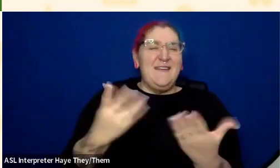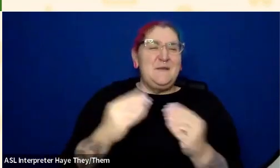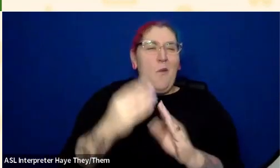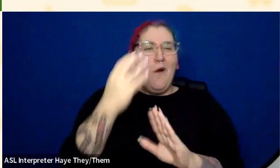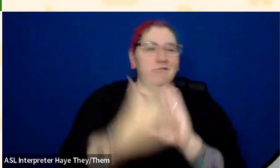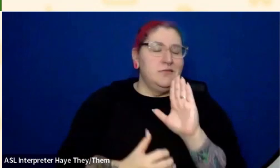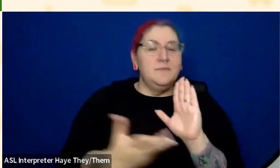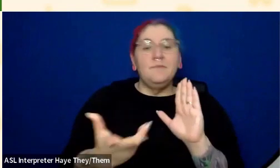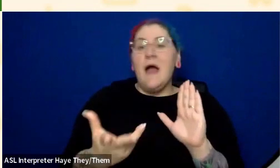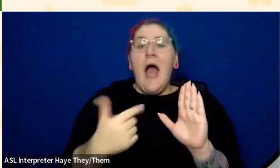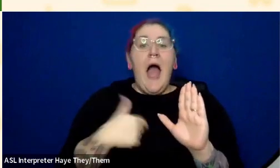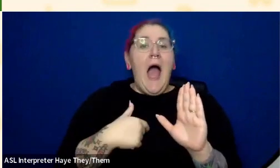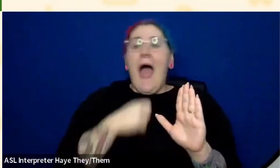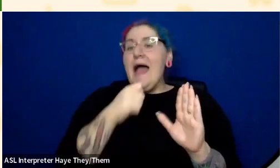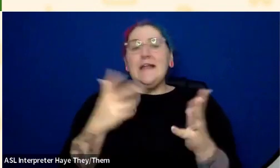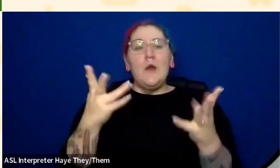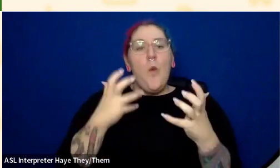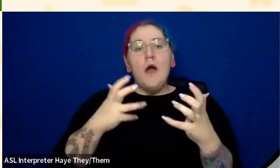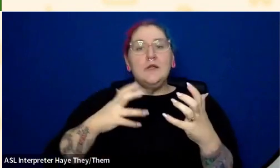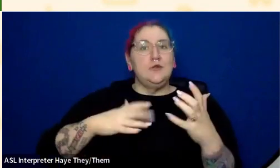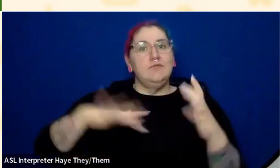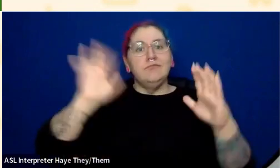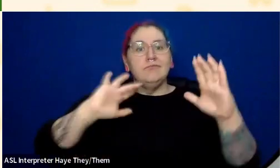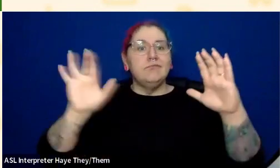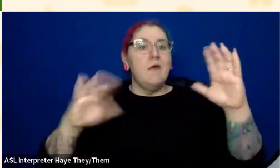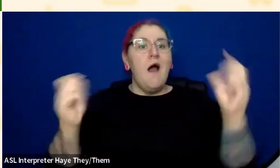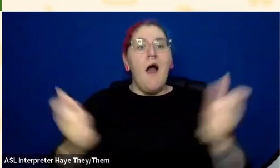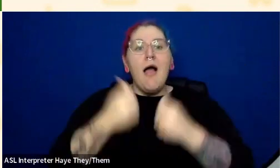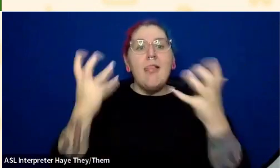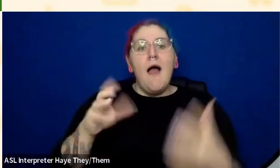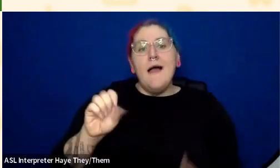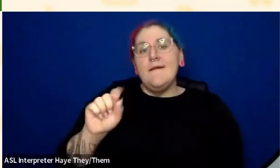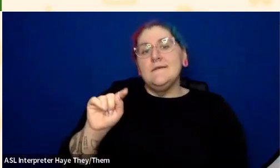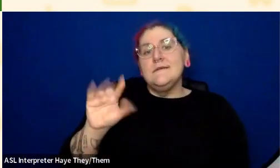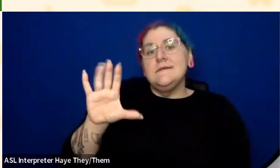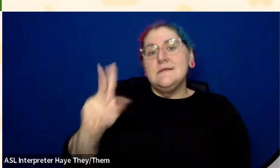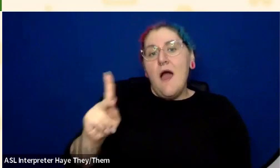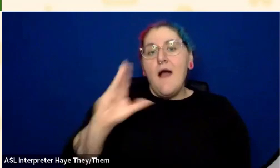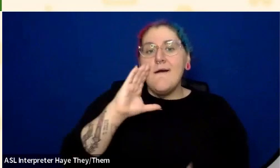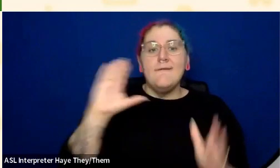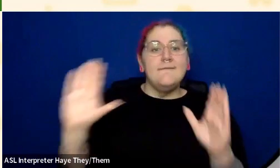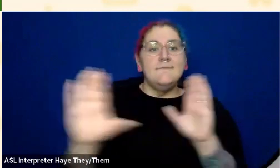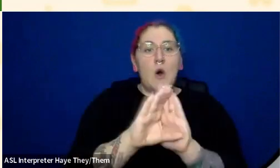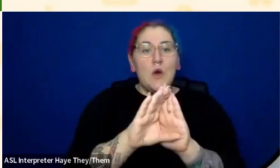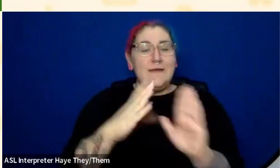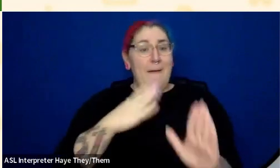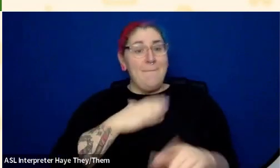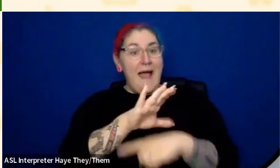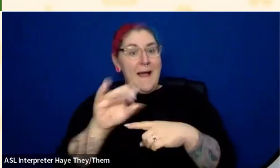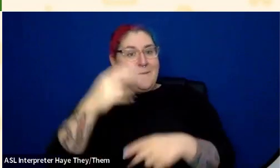de iconos simples o SVGs. Lo quería dinámico. El nombre de la empresa tiene la palabra cinético. Quería movimiento.